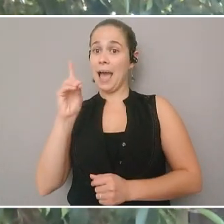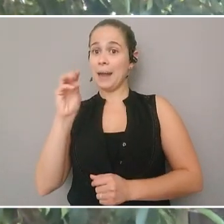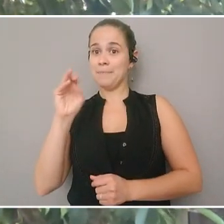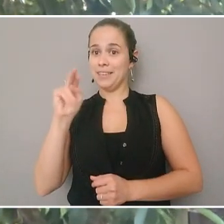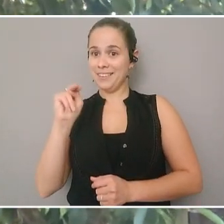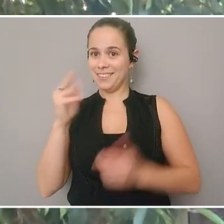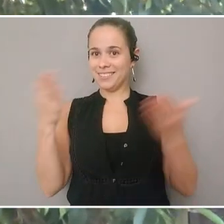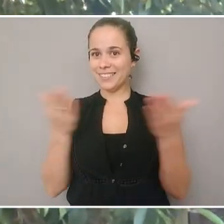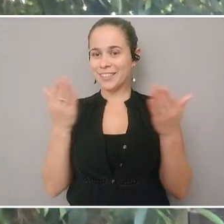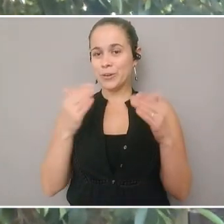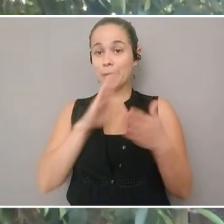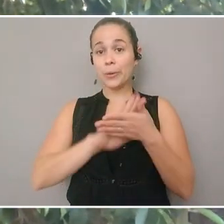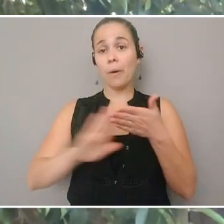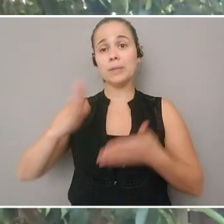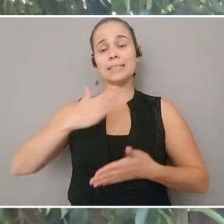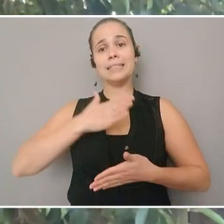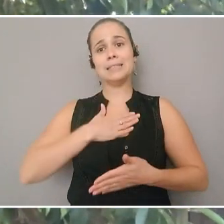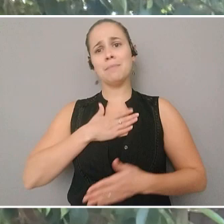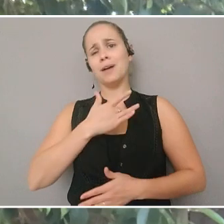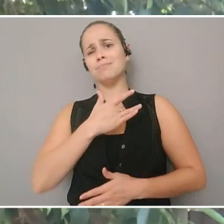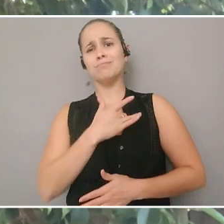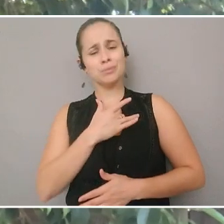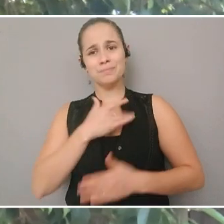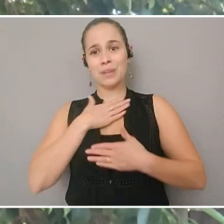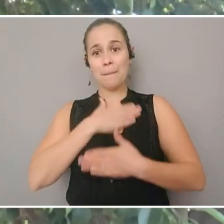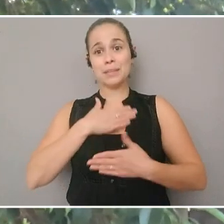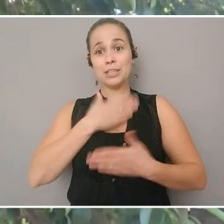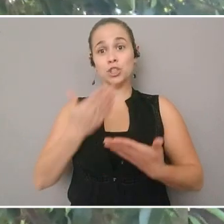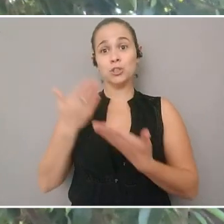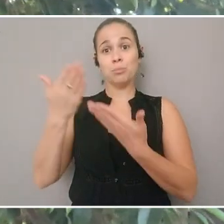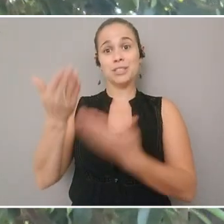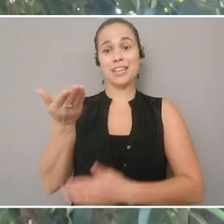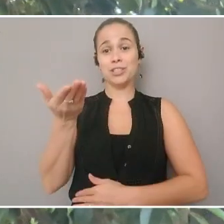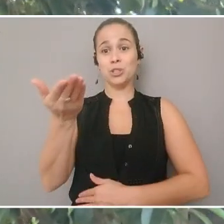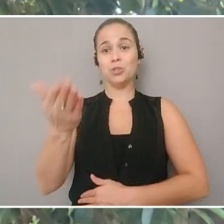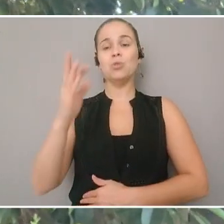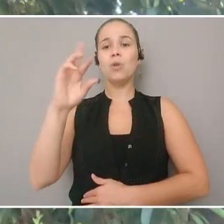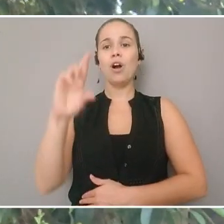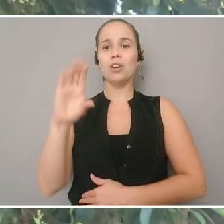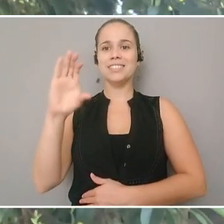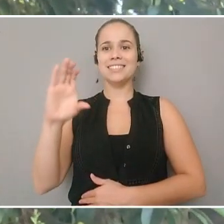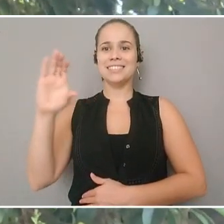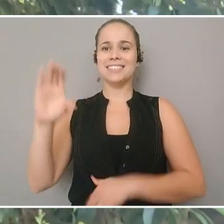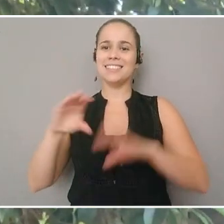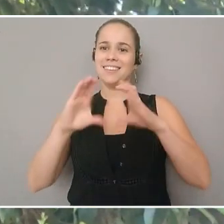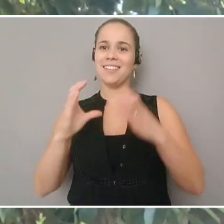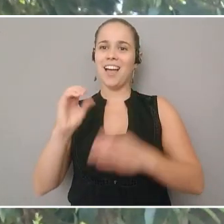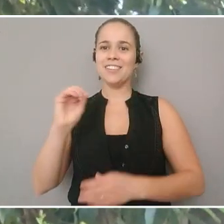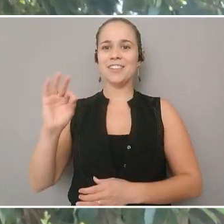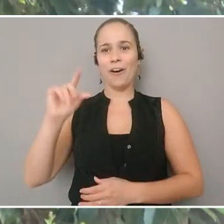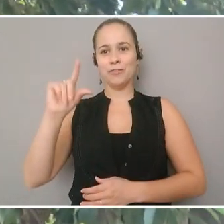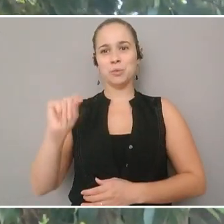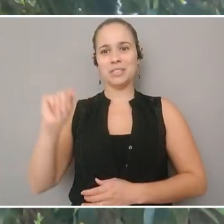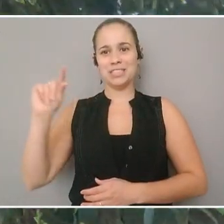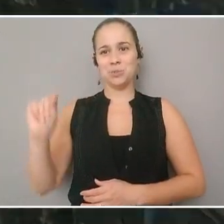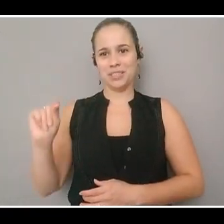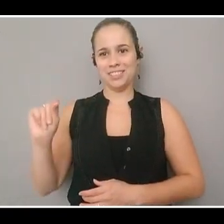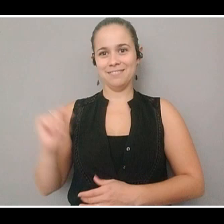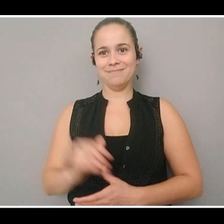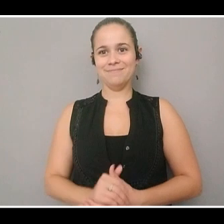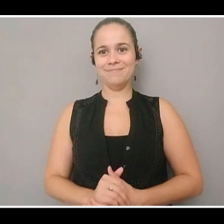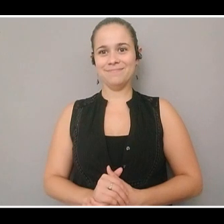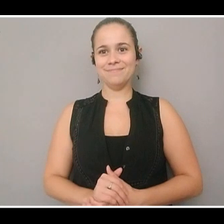la universidad es un placer para mí